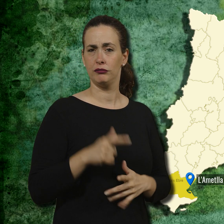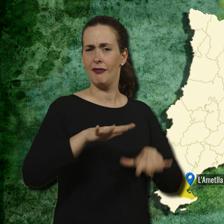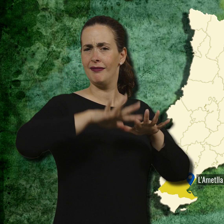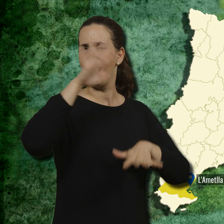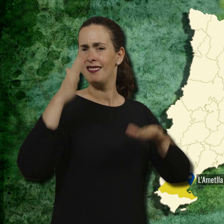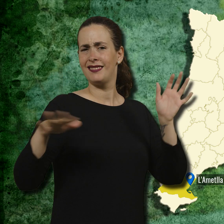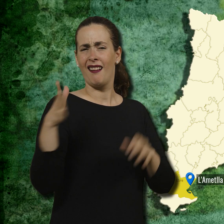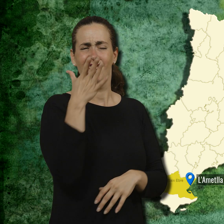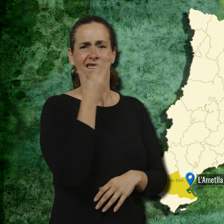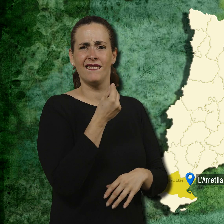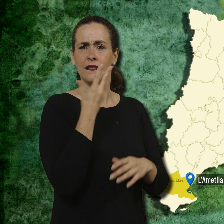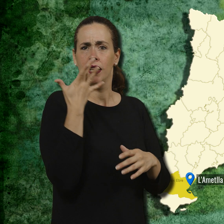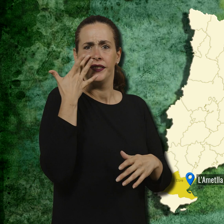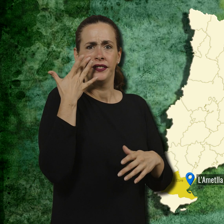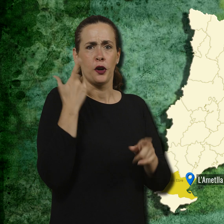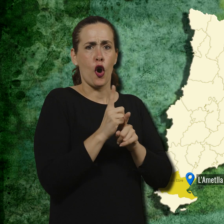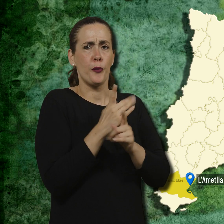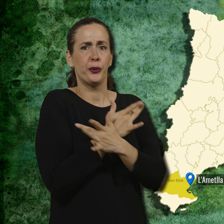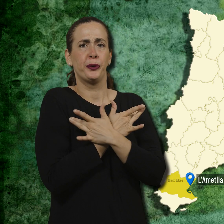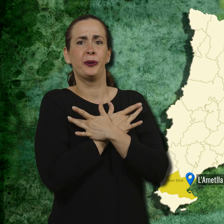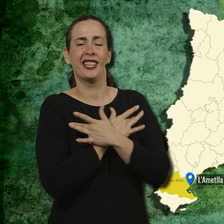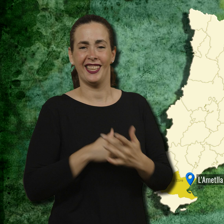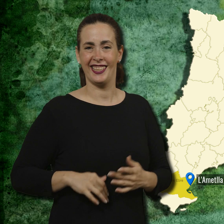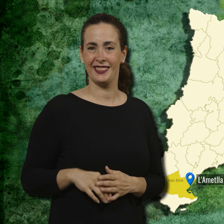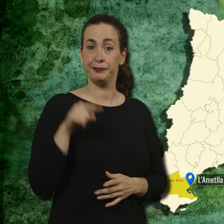és un paisatge encisador i verge.